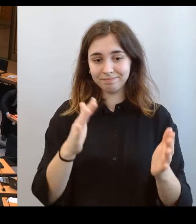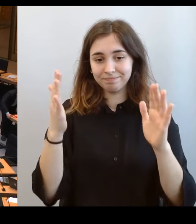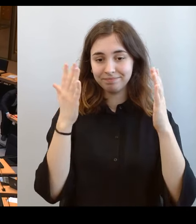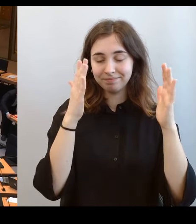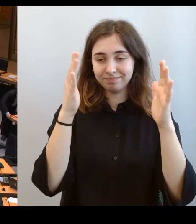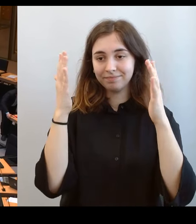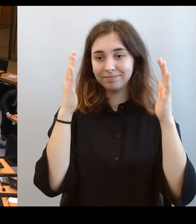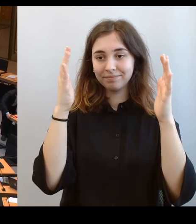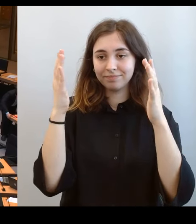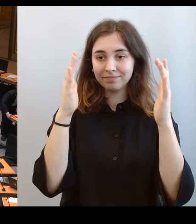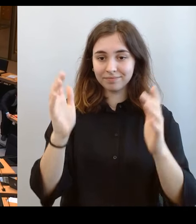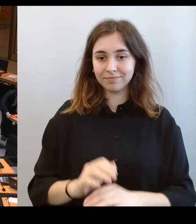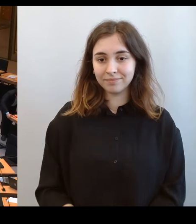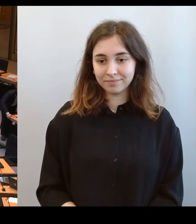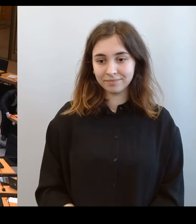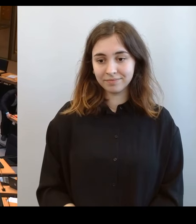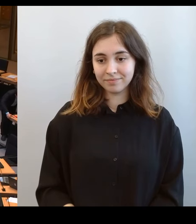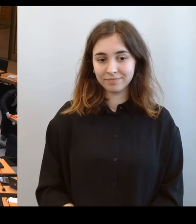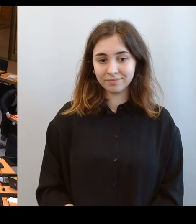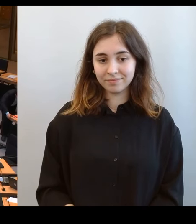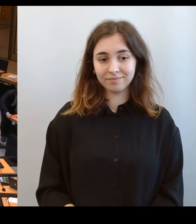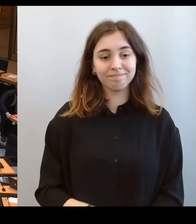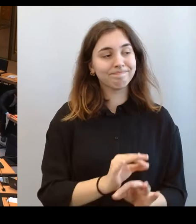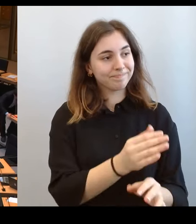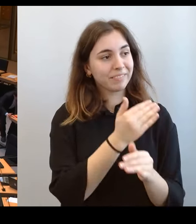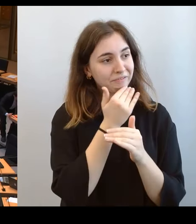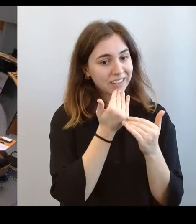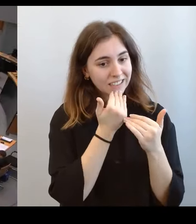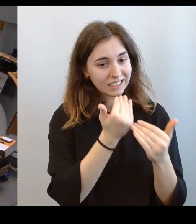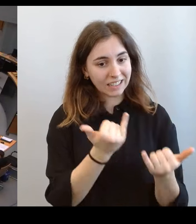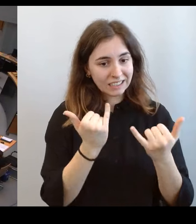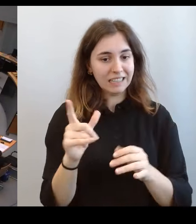(Rednerwechsel) Vielen Dank! Und für die Fraktion Die Linke spricht nun der Kollege Schlüsselburg.